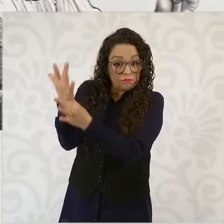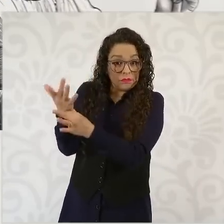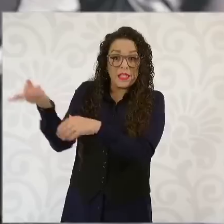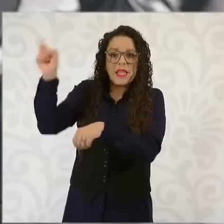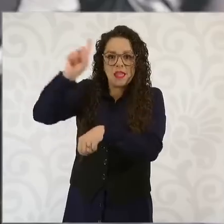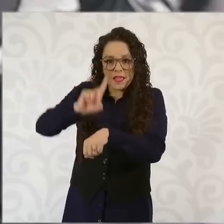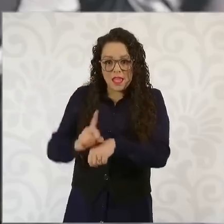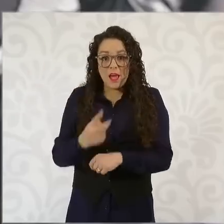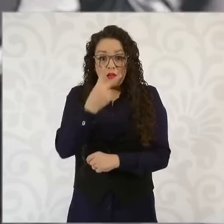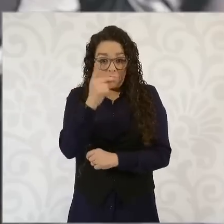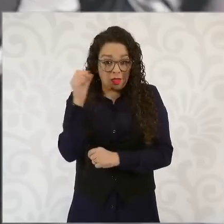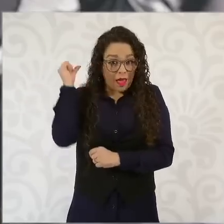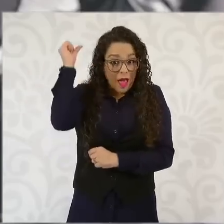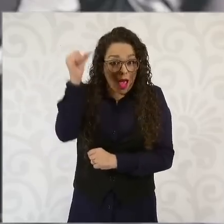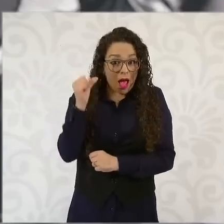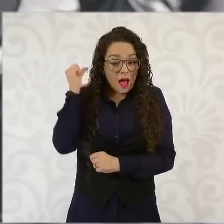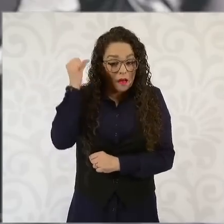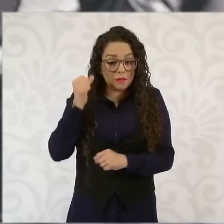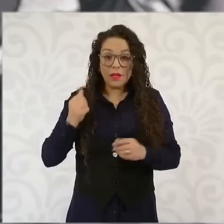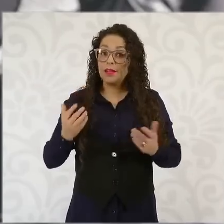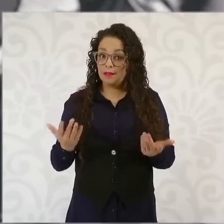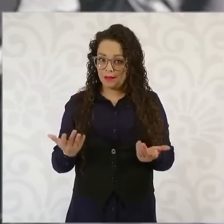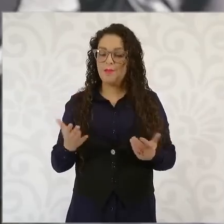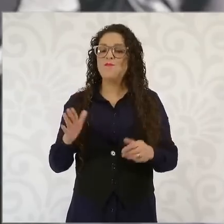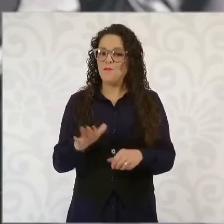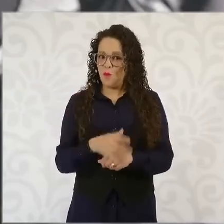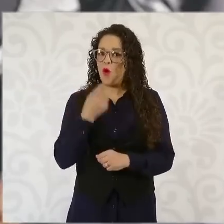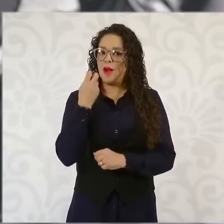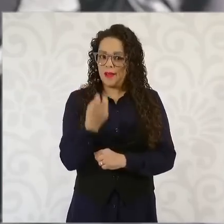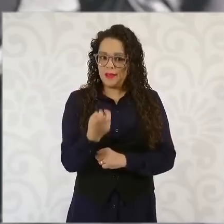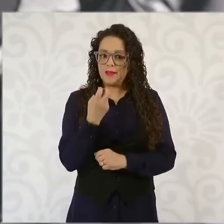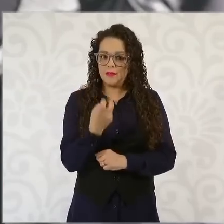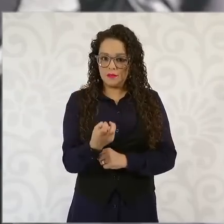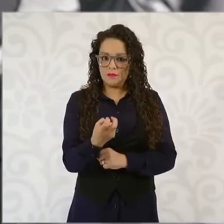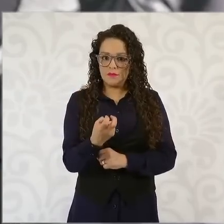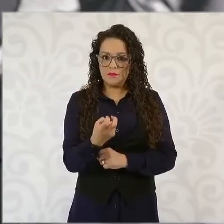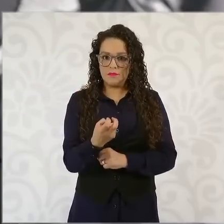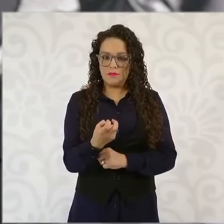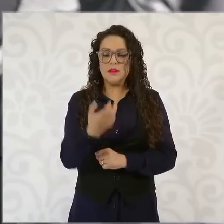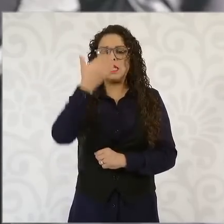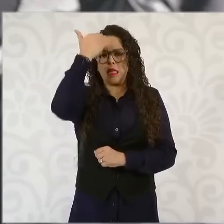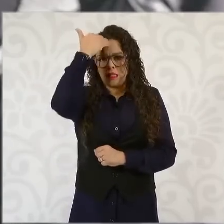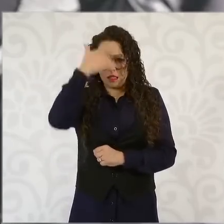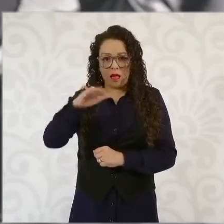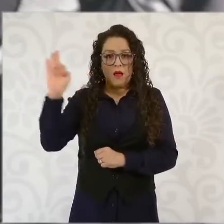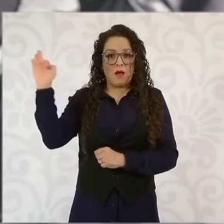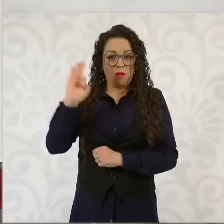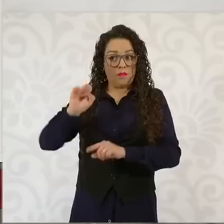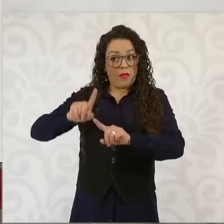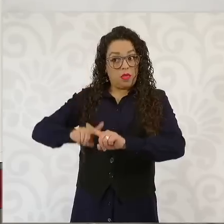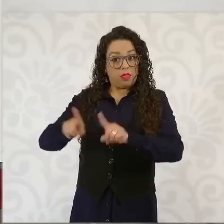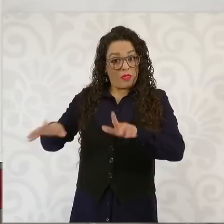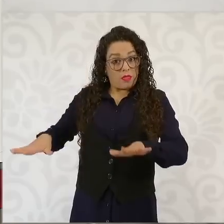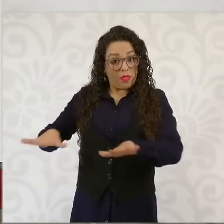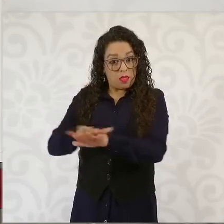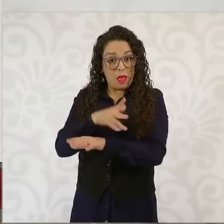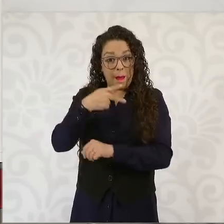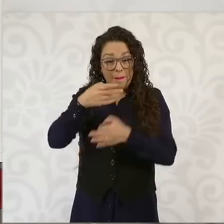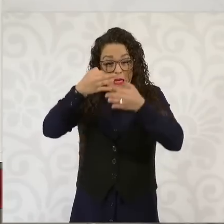sabemos que vamos algo diferente pero nadie conoce los detalles en síntesis nosotros vamos a hacer